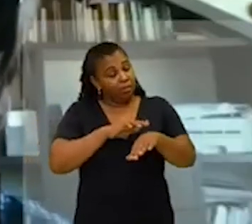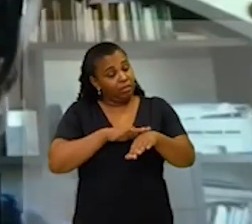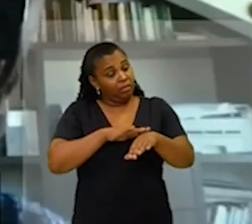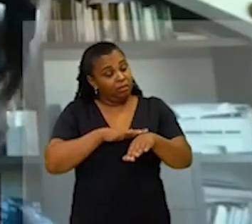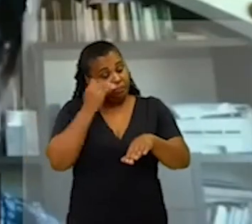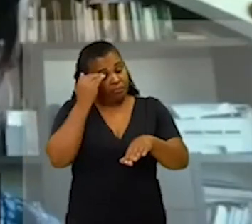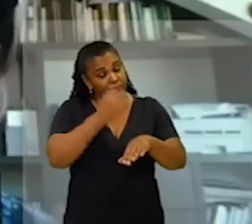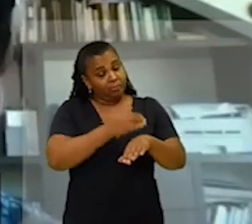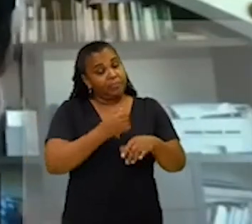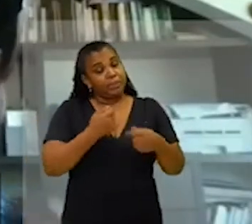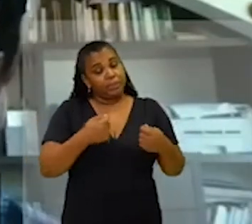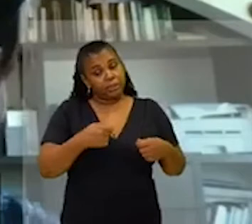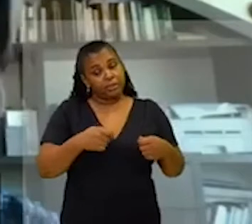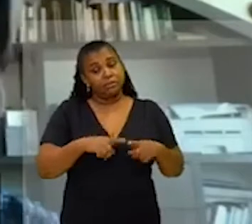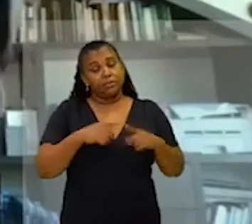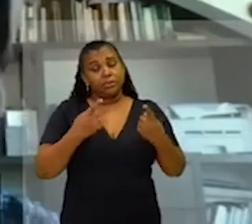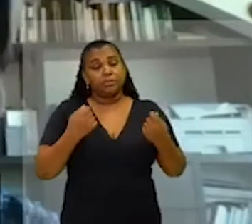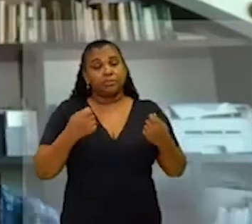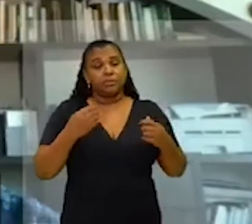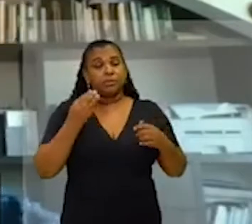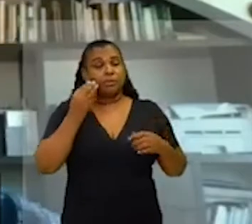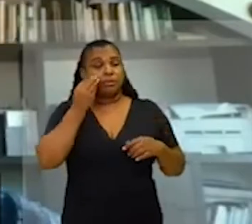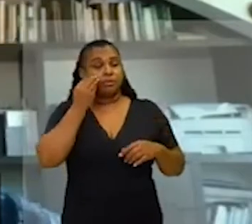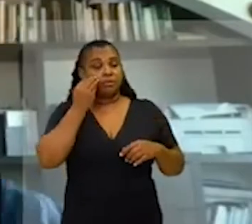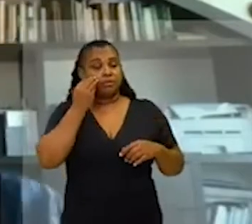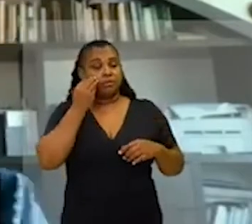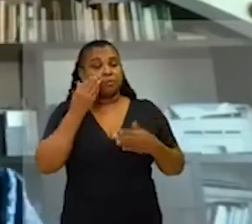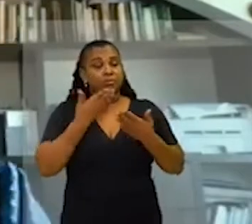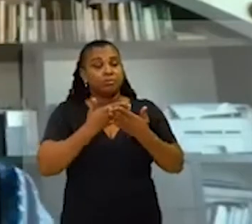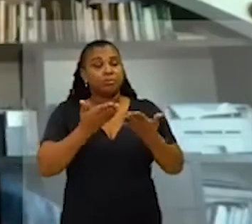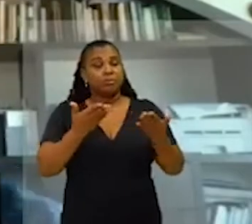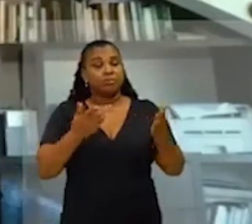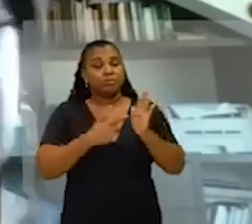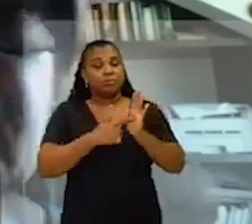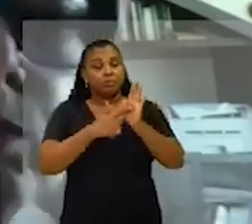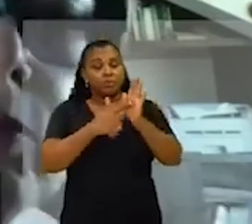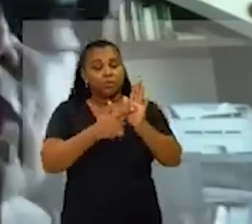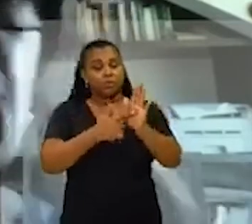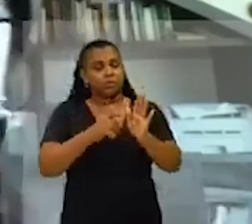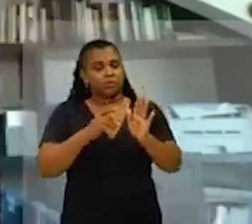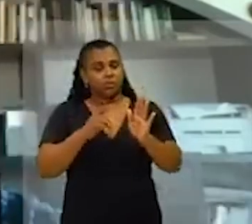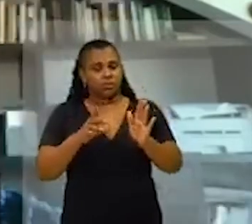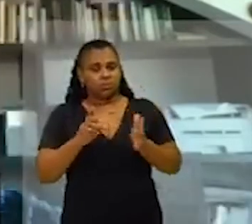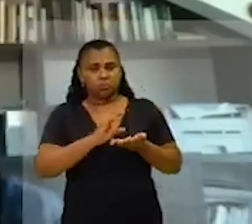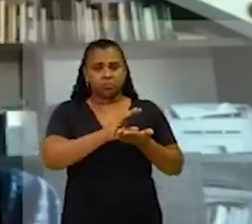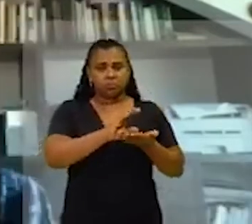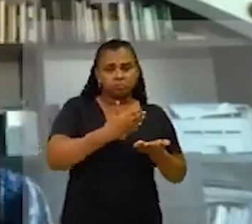tenta me mostrar não não é assim primeiramente o financiamento privado o financiamento público as